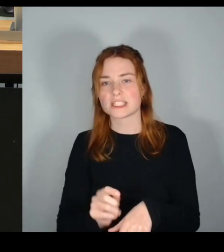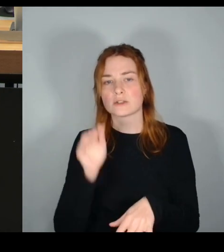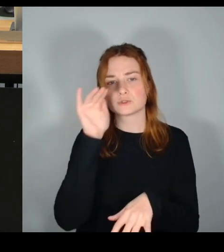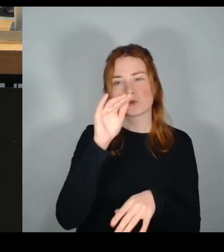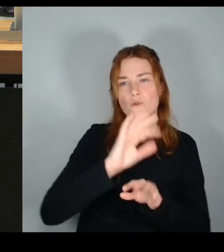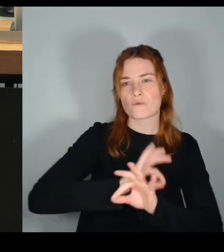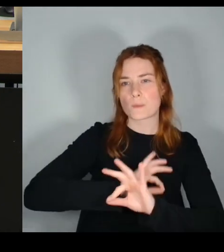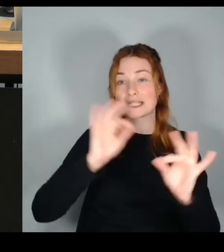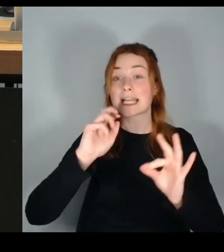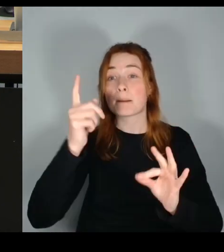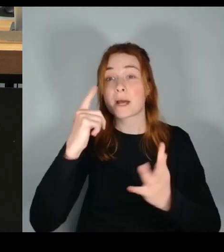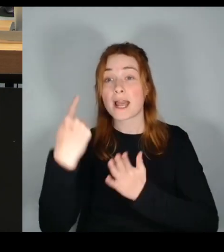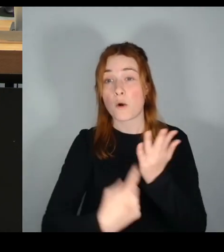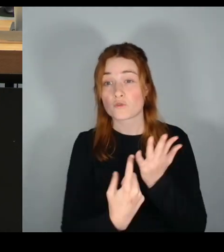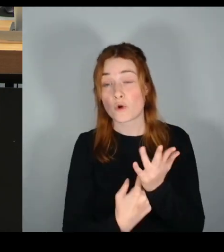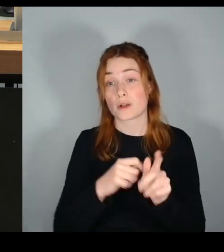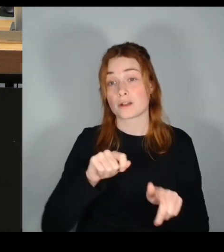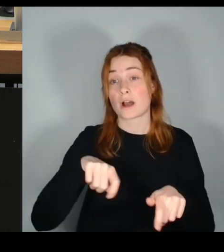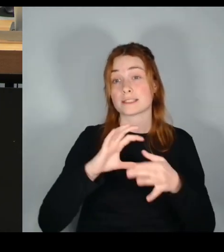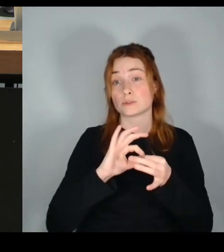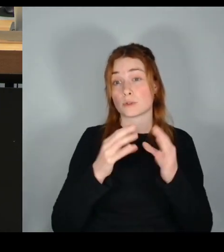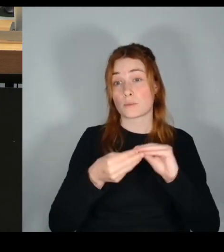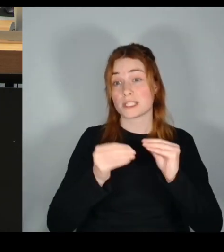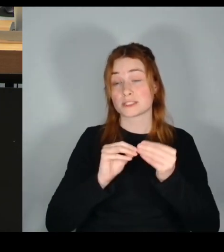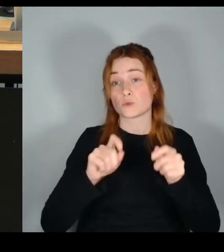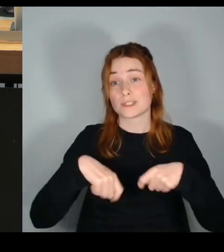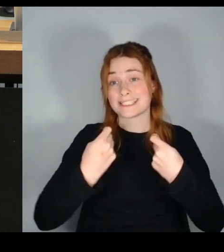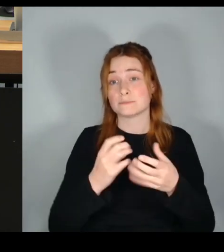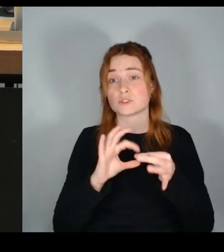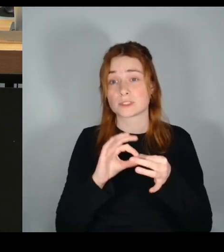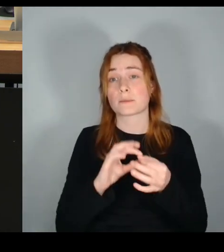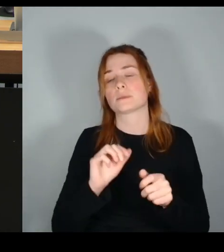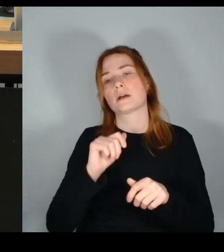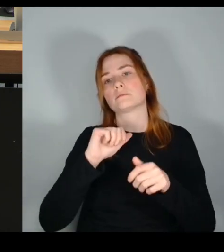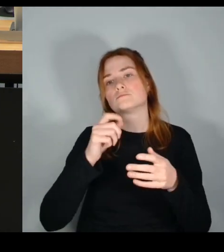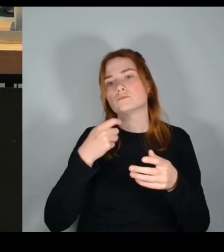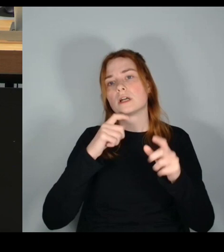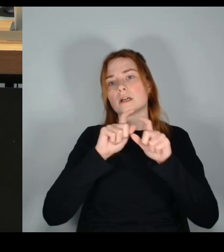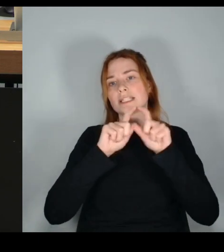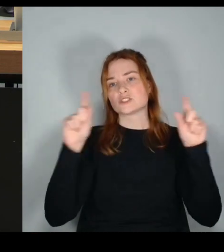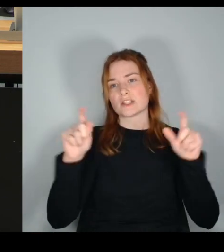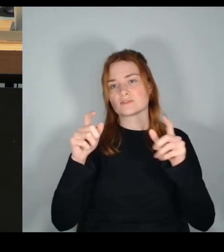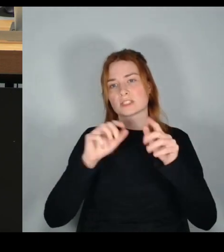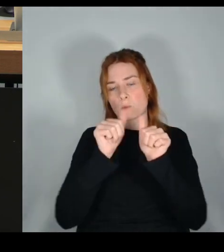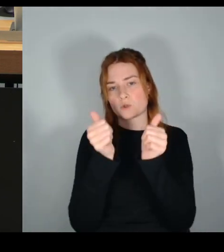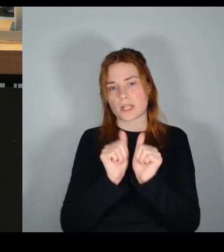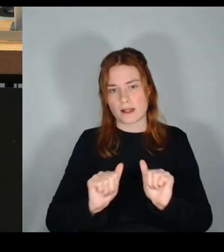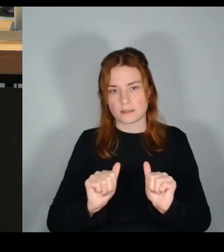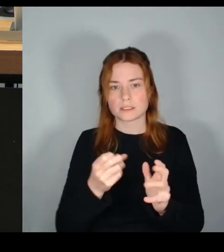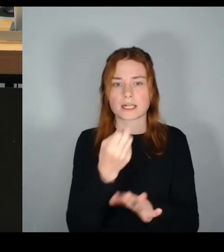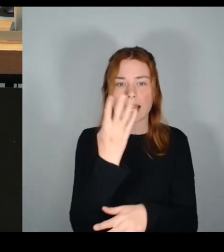Zahlreiche Netzwerke Vereinigungen und Plattformen ermöglichen Austausch, Kollaboration und Unterstützung innerhalb der Kreativgemeinschaft.